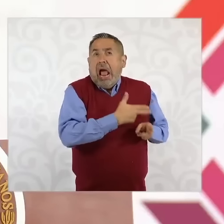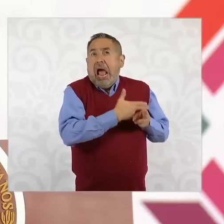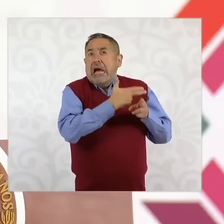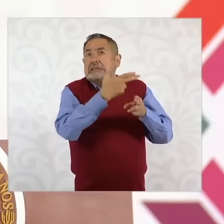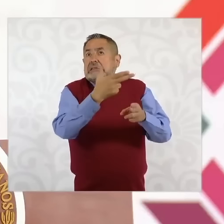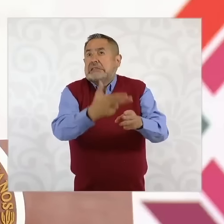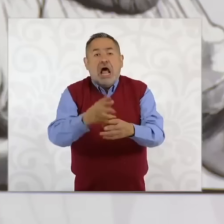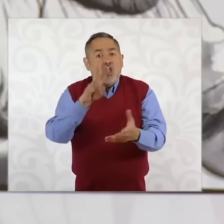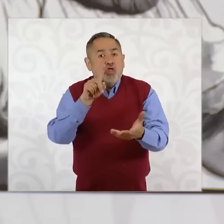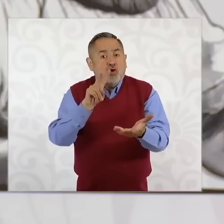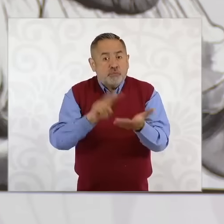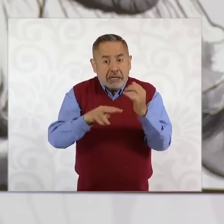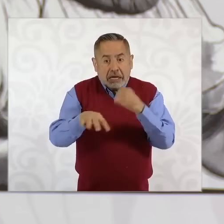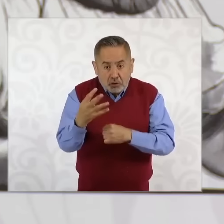que por cierto se vuelve a fugar y lo vuelven a detener,